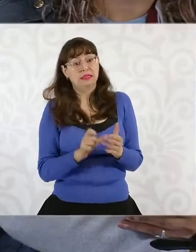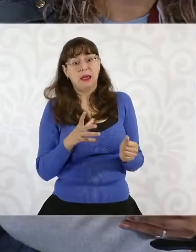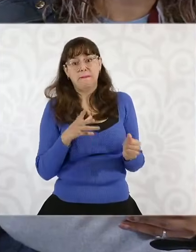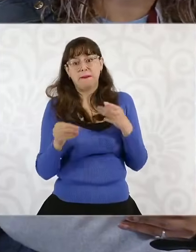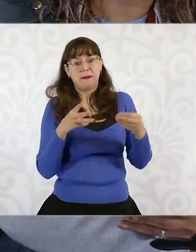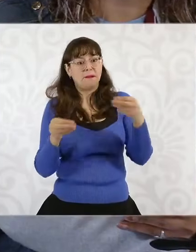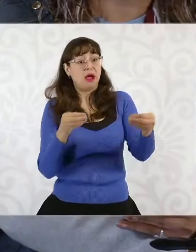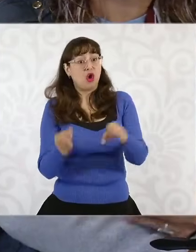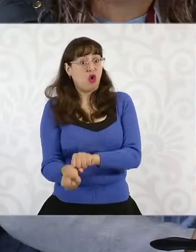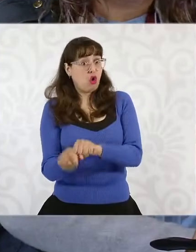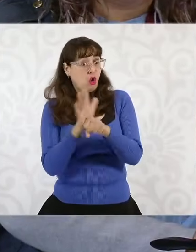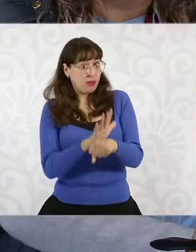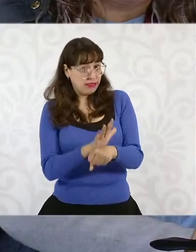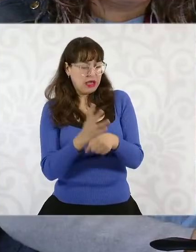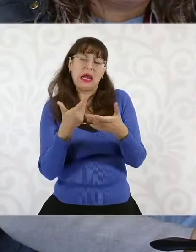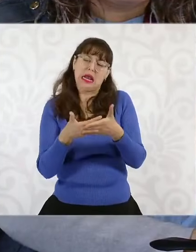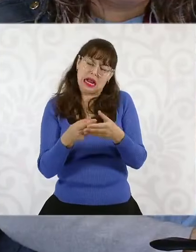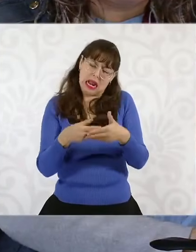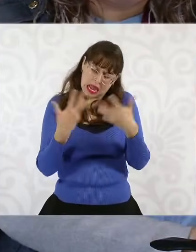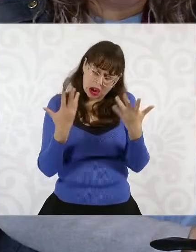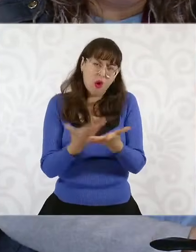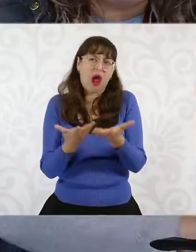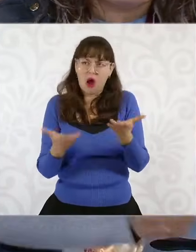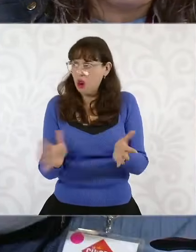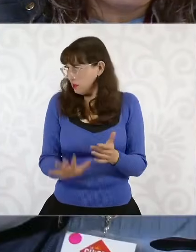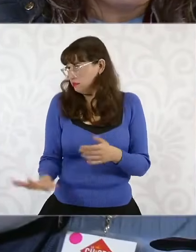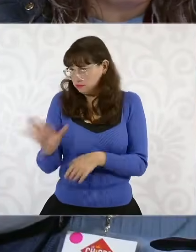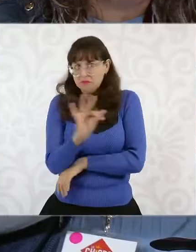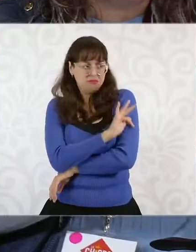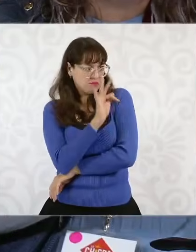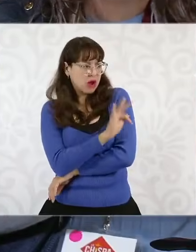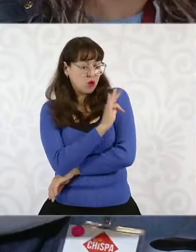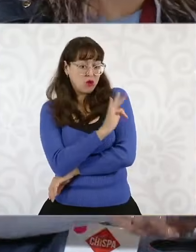COVID, obviamente tenemos la vacuna, pero sí es importante. Pues a ver, ya mencionaba que es gripa